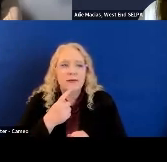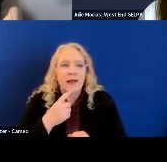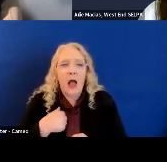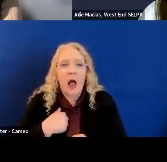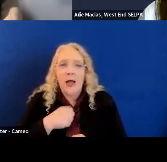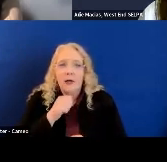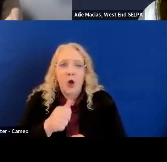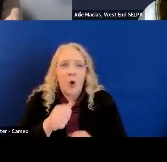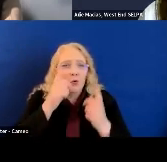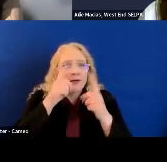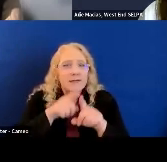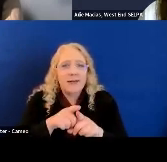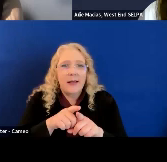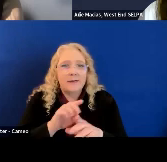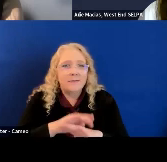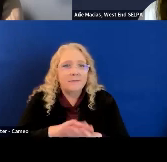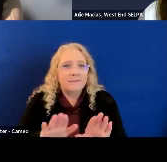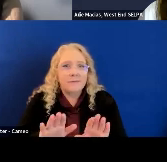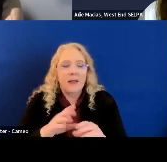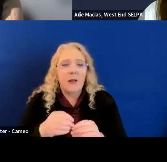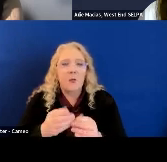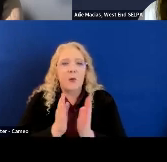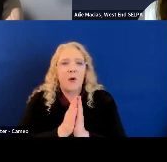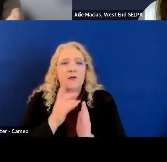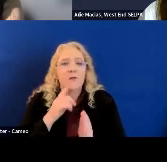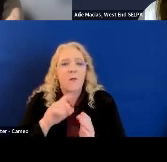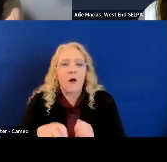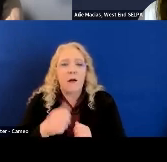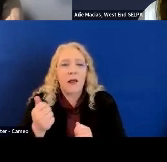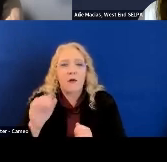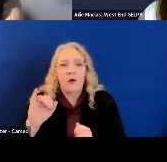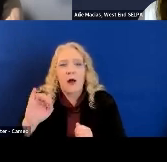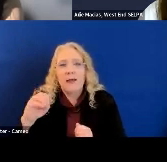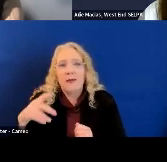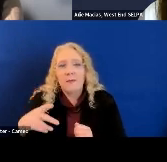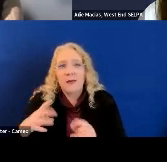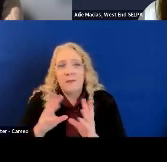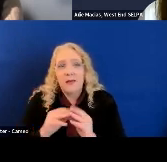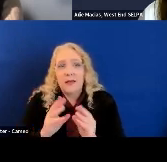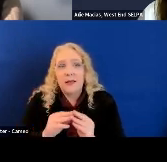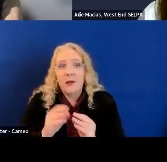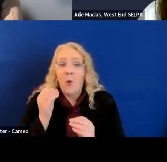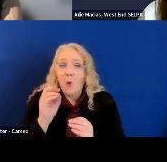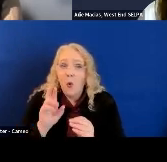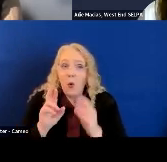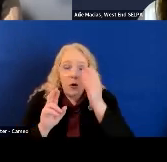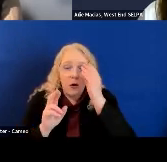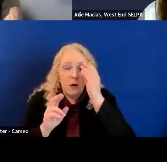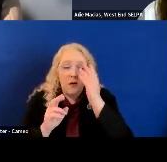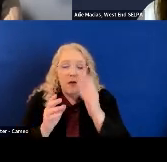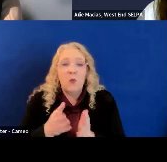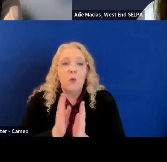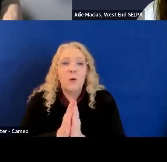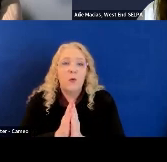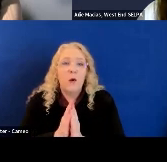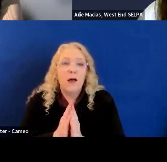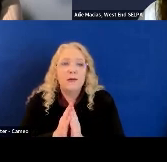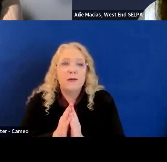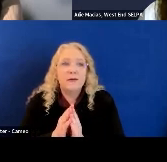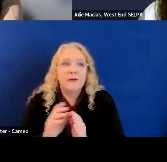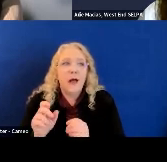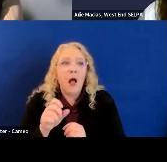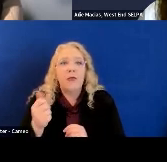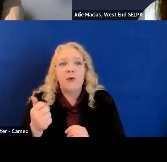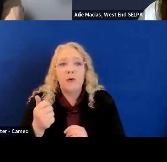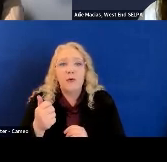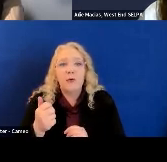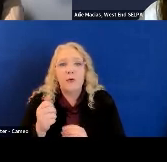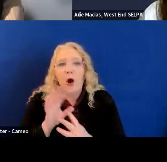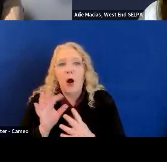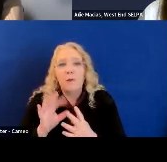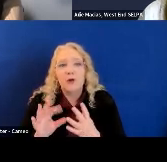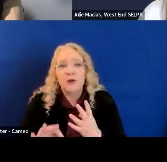su consentimiento y solicitar otra reunión IEP o solicitar otras opciones que le ofreceremos y